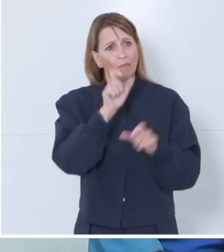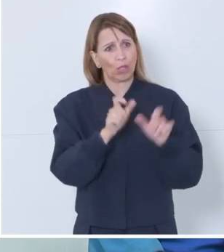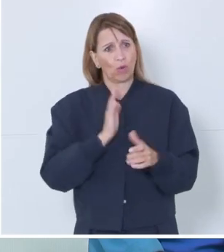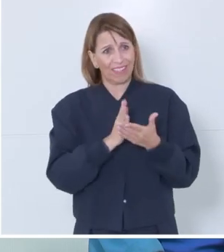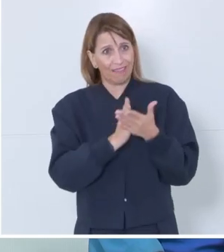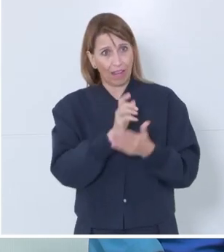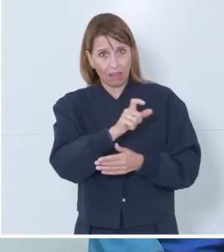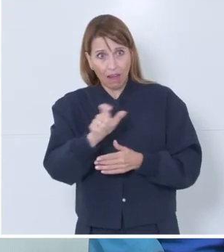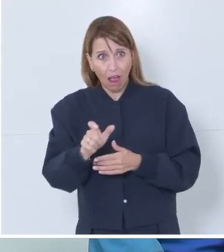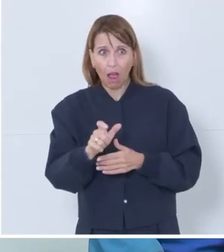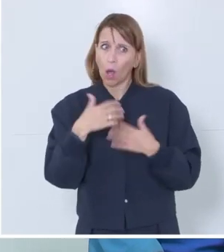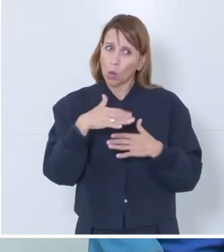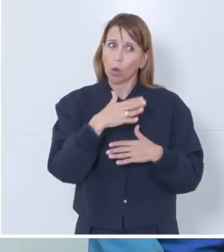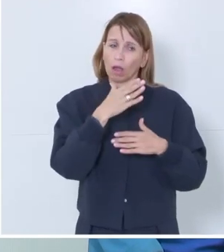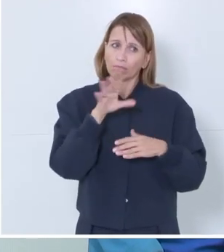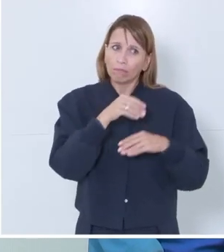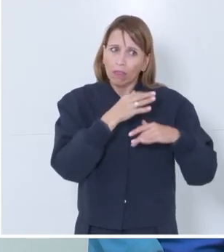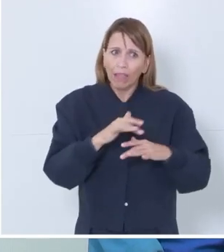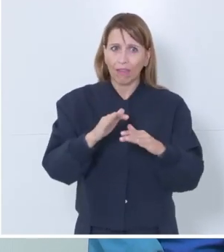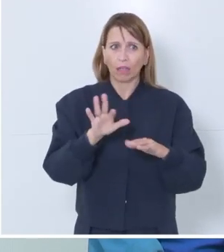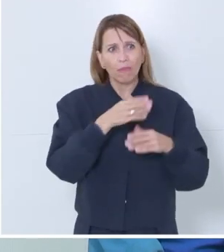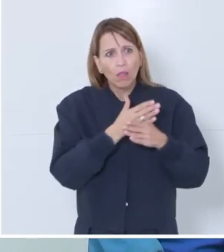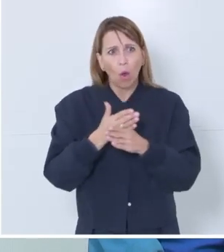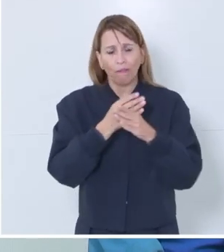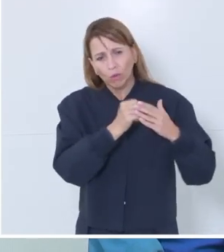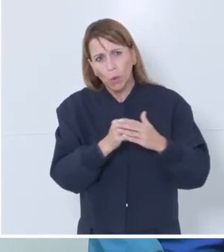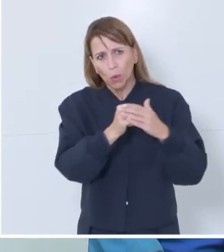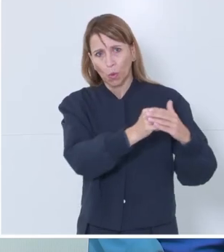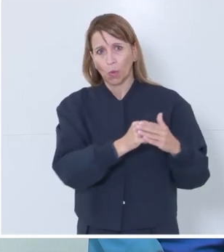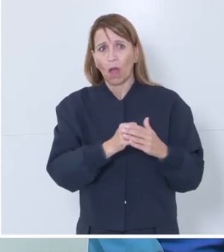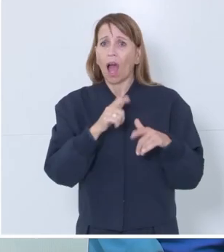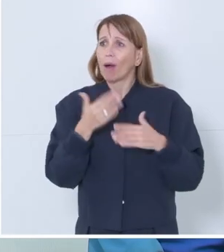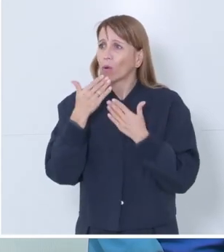die hier mitgewirkt haben, die hier mitgeholfen haben, aber auch den Einrichtungen, dass wir das